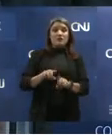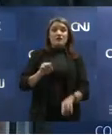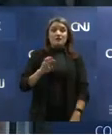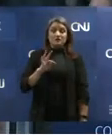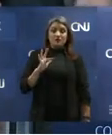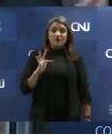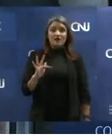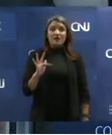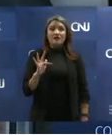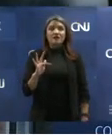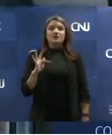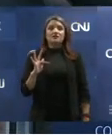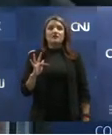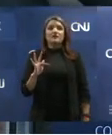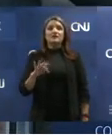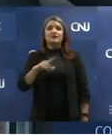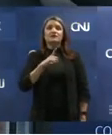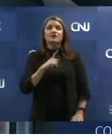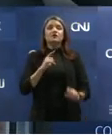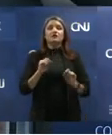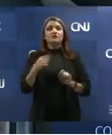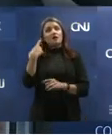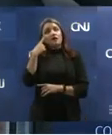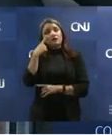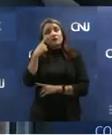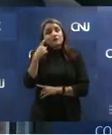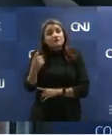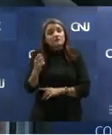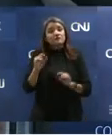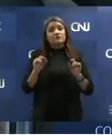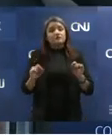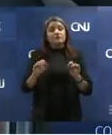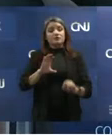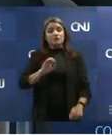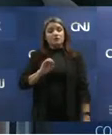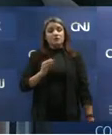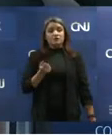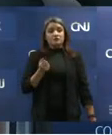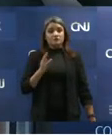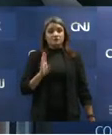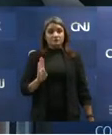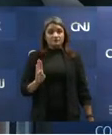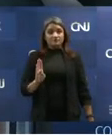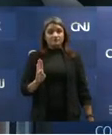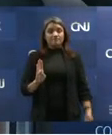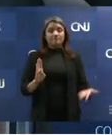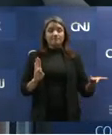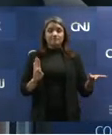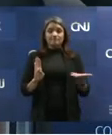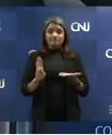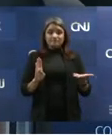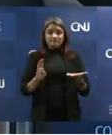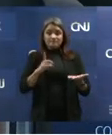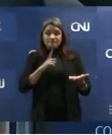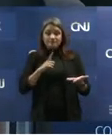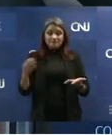O interessante é que agora a OAB busca uma nova tese dissonante